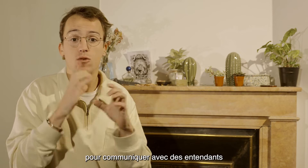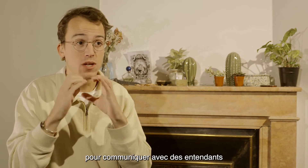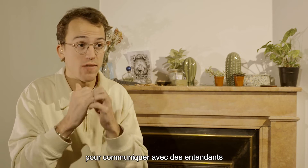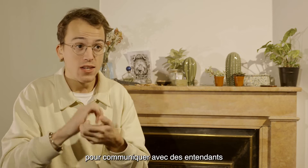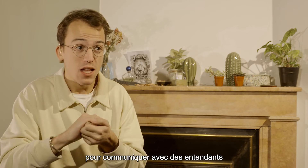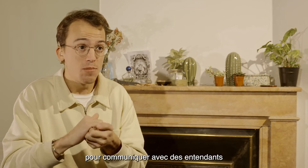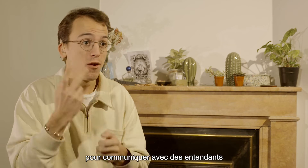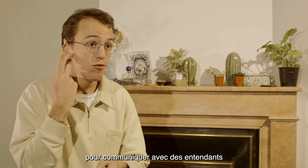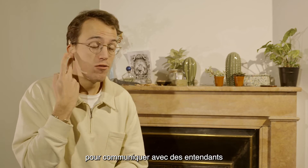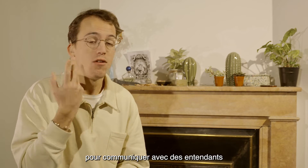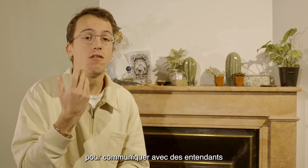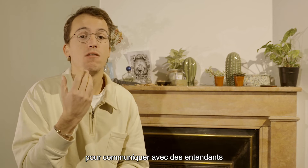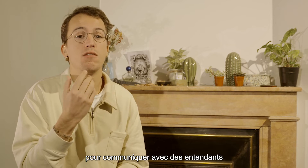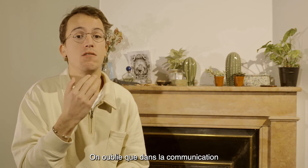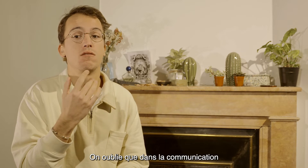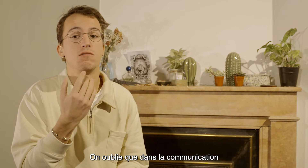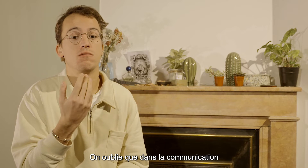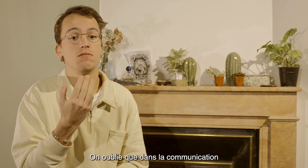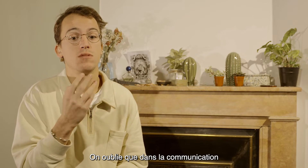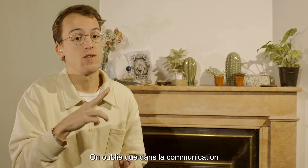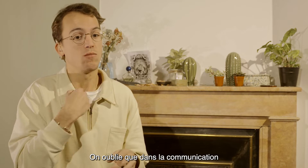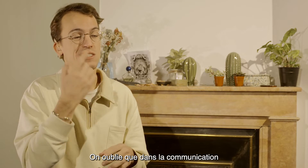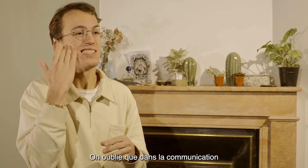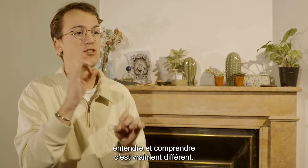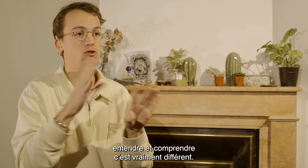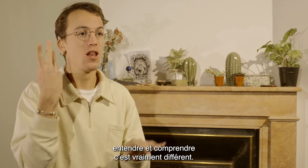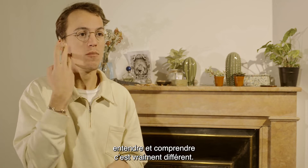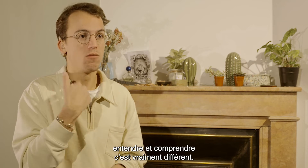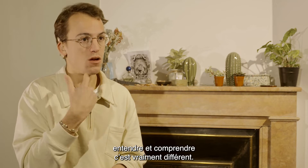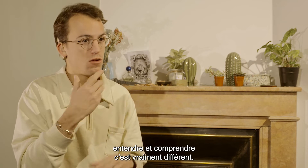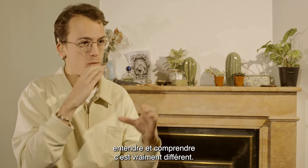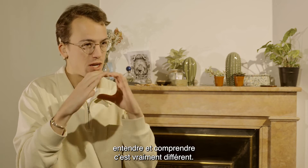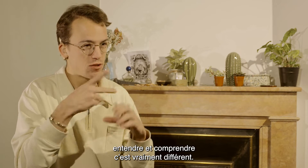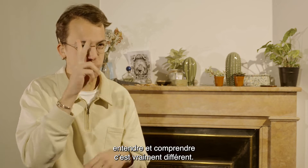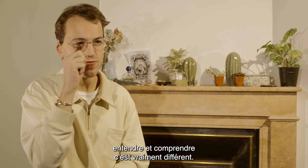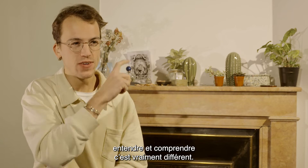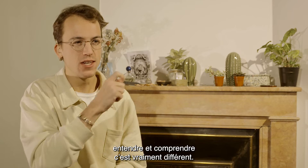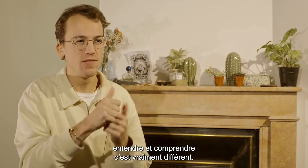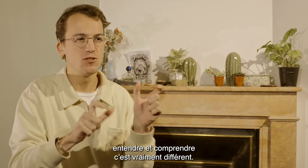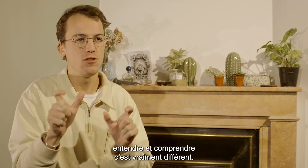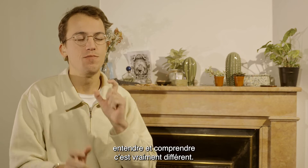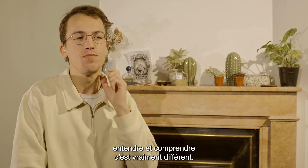pour communiquer avec des entendants On oublie que dans la communication entendre et comprendre c’est vraiment différent.